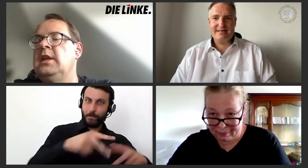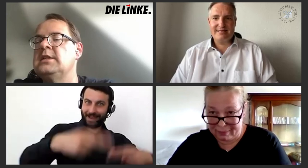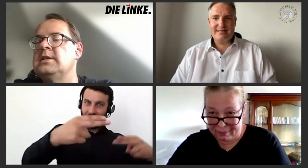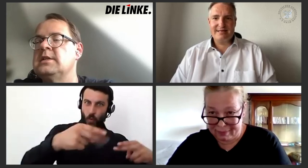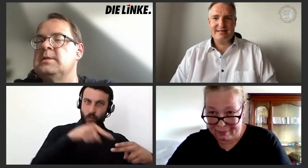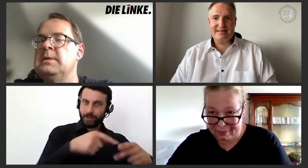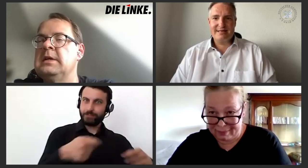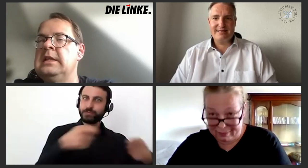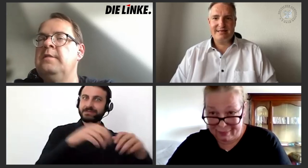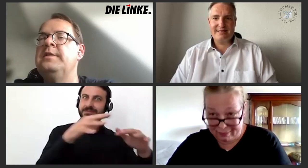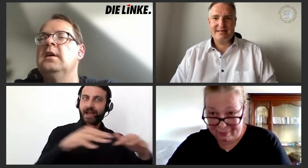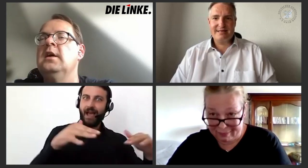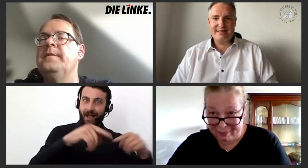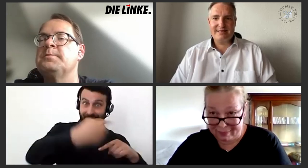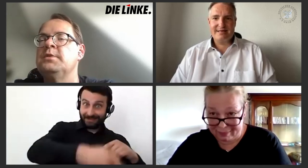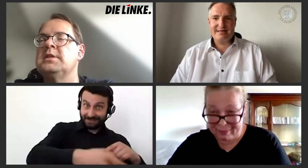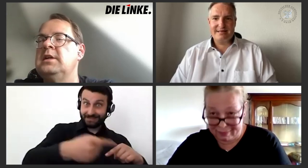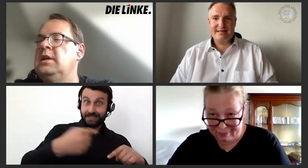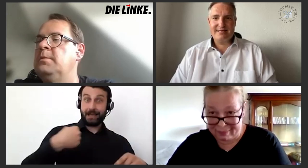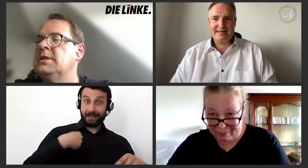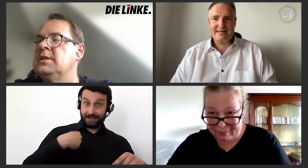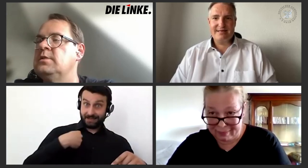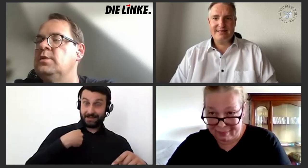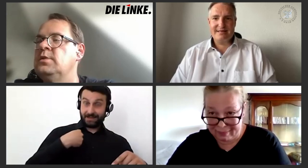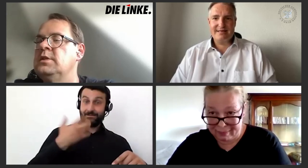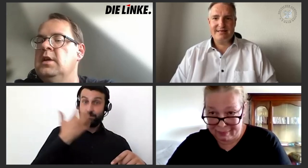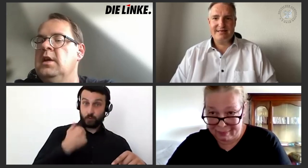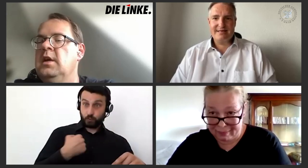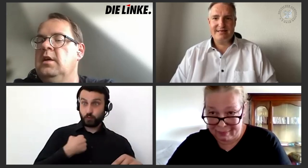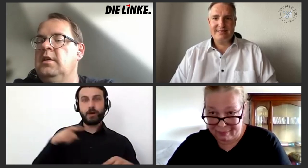deutschen Bundestages, also die nächste, ist, dass wir in den vier Jahren das Bundesteilhabegesetz